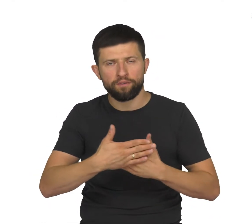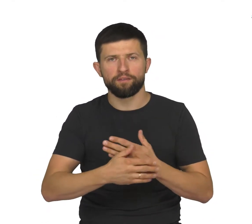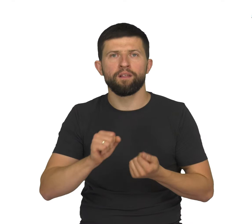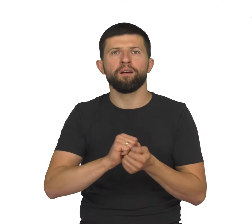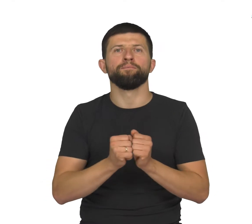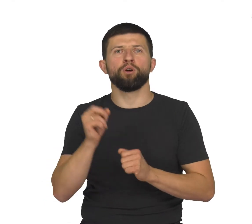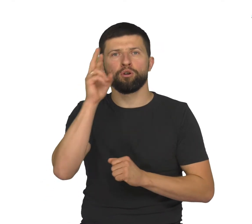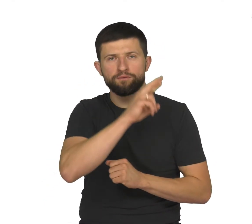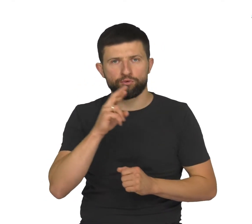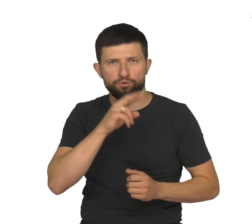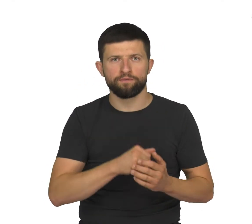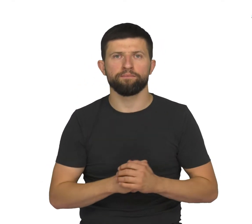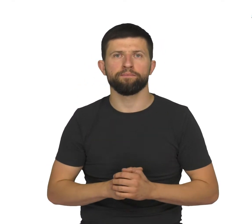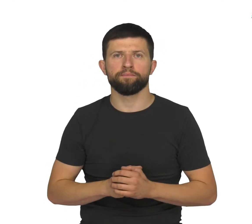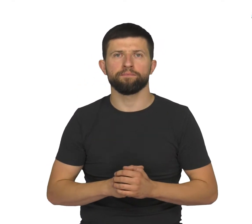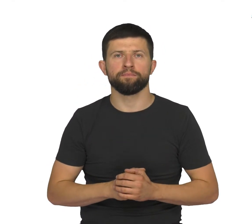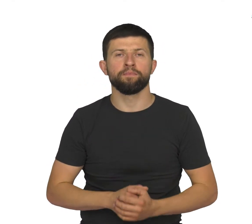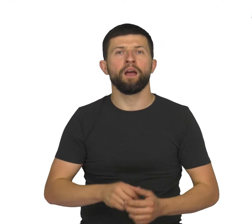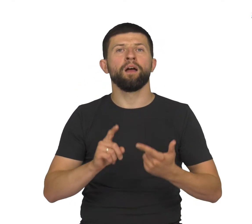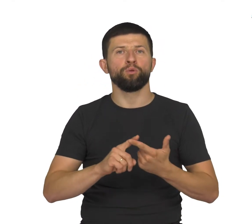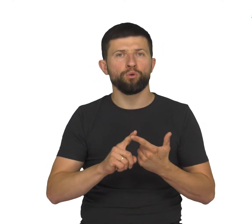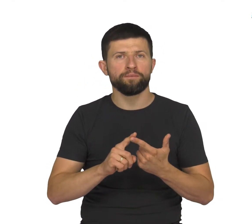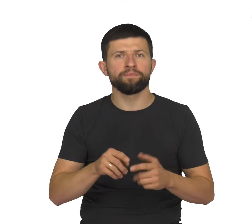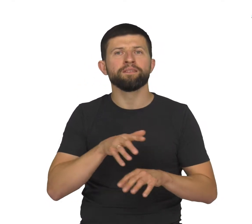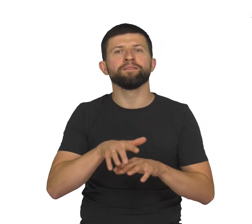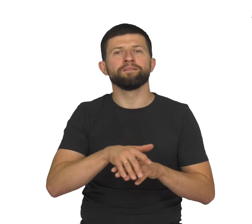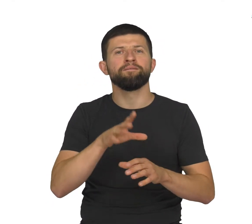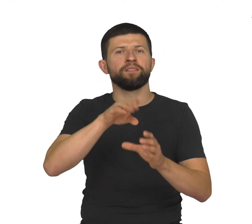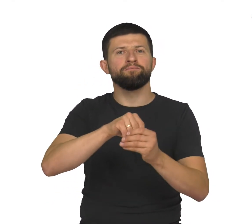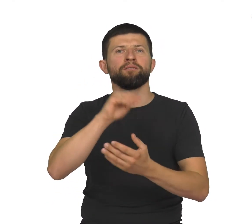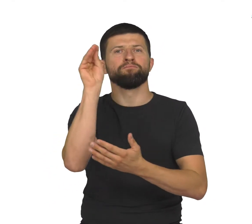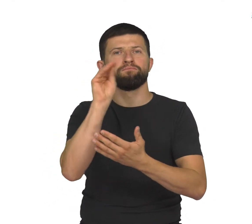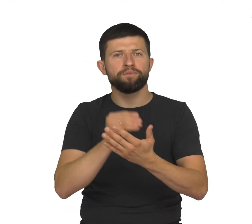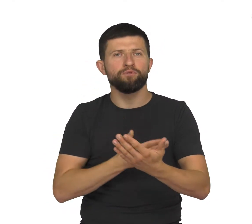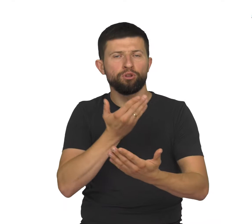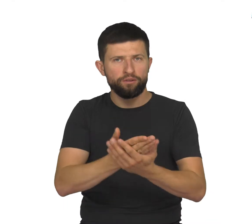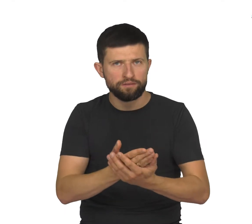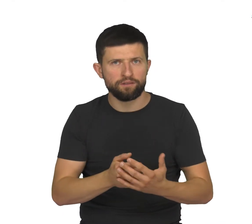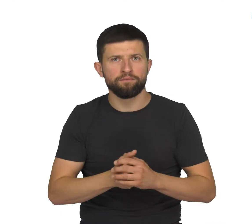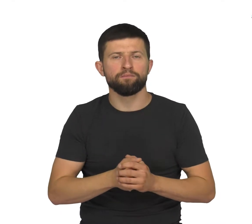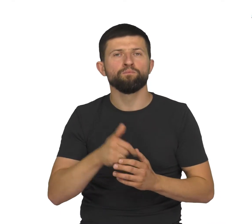że możliwe jest automatyczne wydanie odpisu. Chodzi o informację, czy akt jest jawny